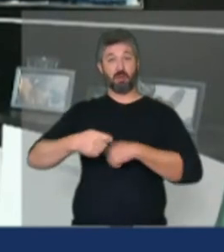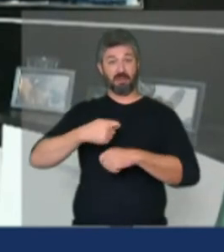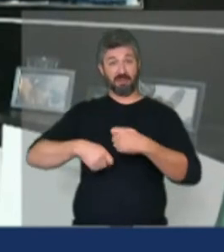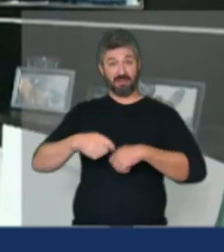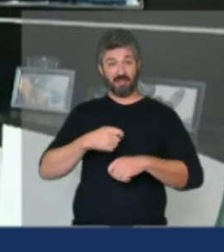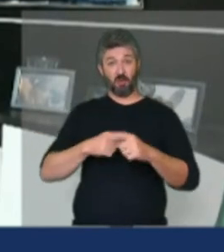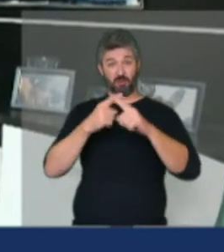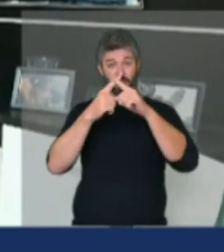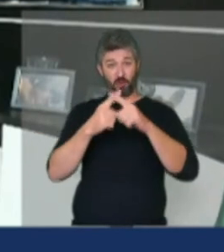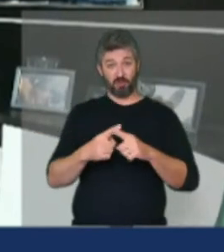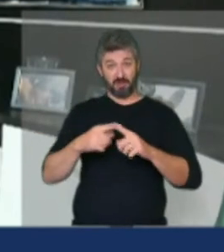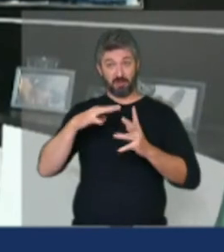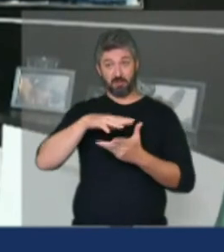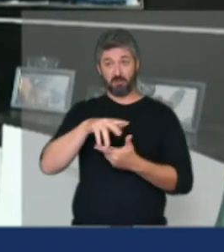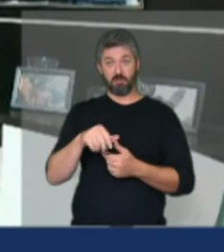MUNDIAL, SERIA TITULAR SE NÃO CAMISA 10, ESTÁ SENDO